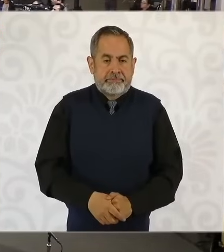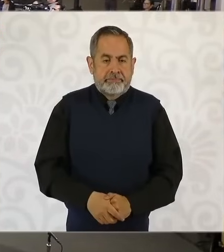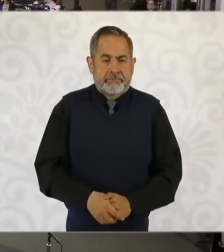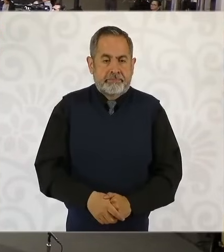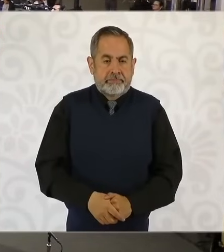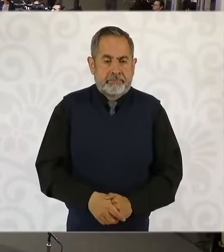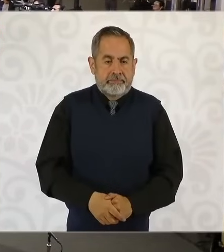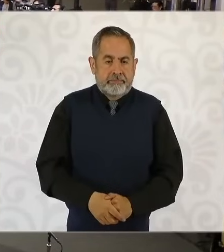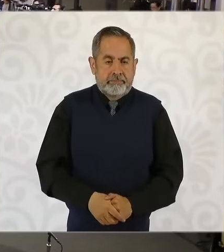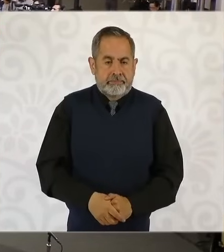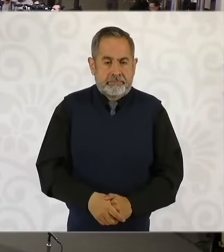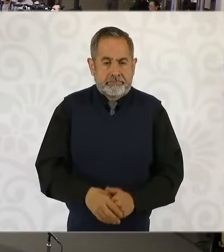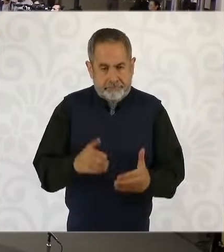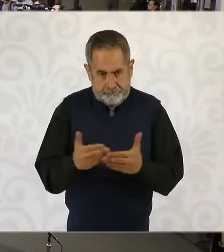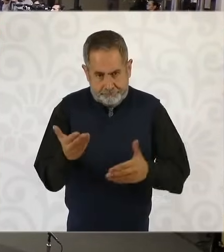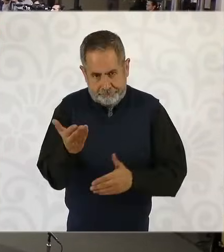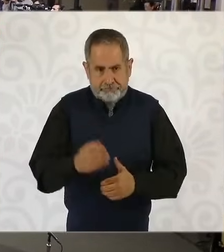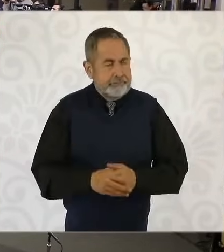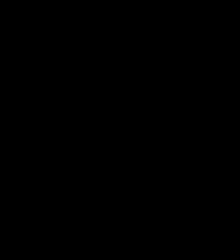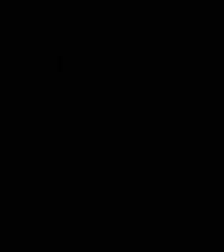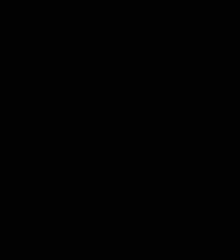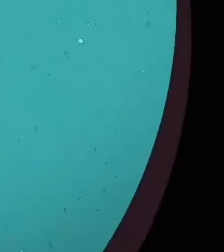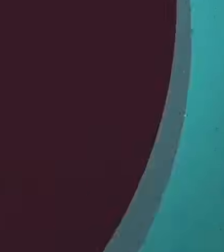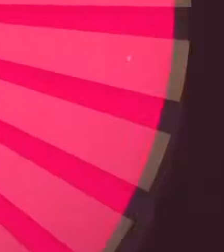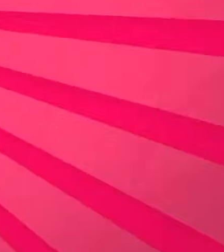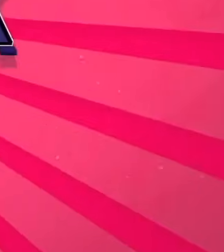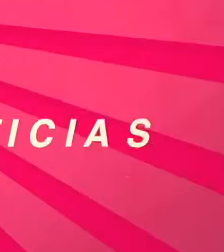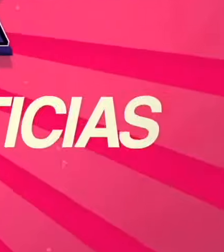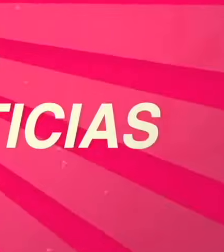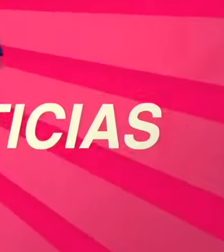ahora sí muchas gracias presidente de nada